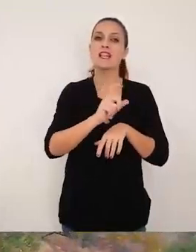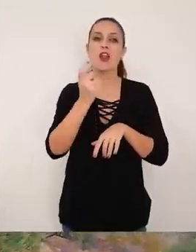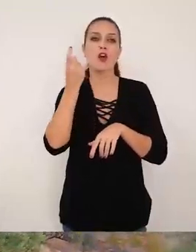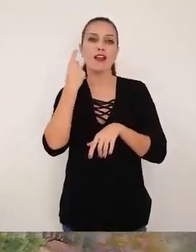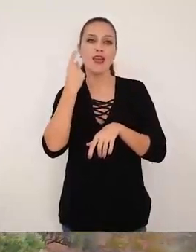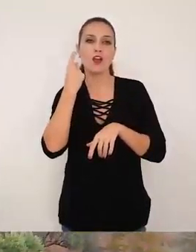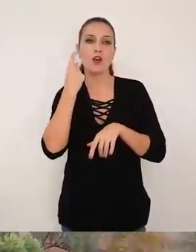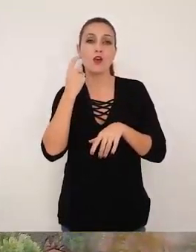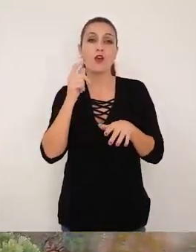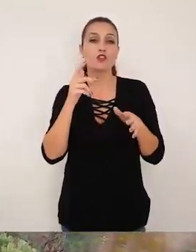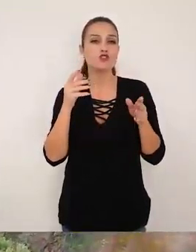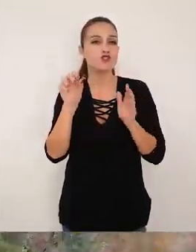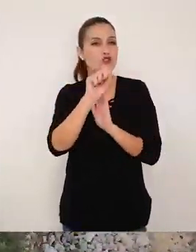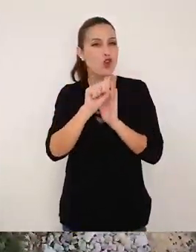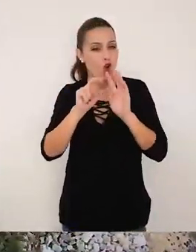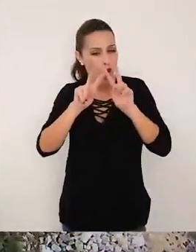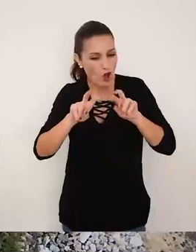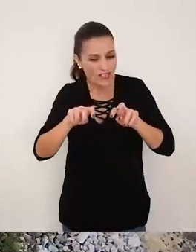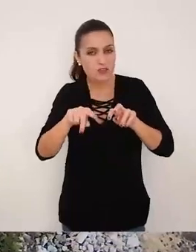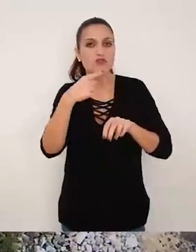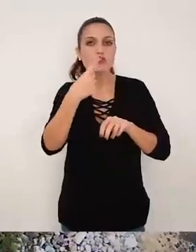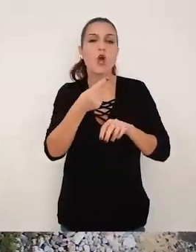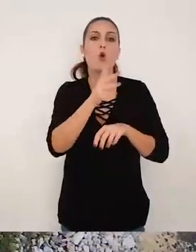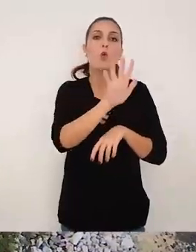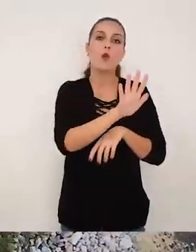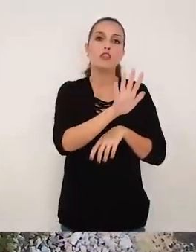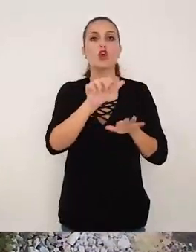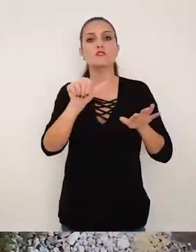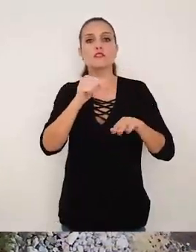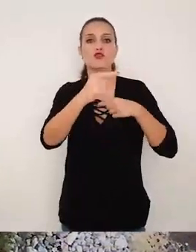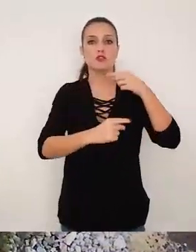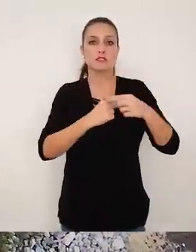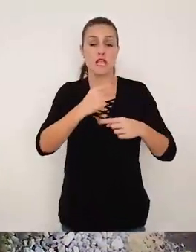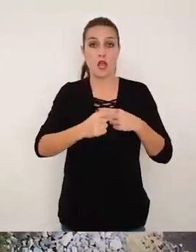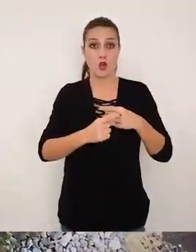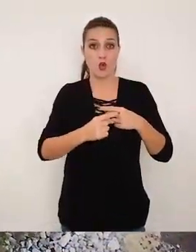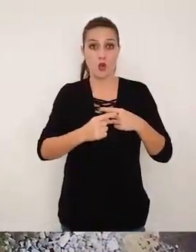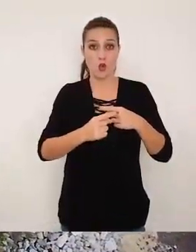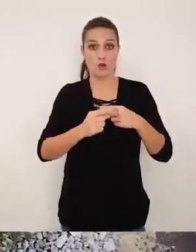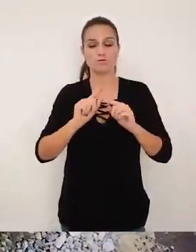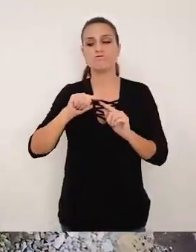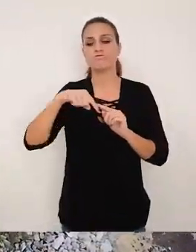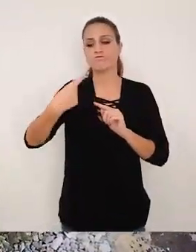al quinto-sesto secolo. La struttura ha poi subito delle modifiche